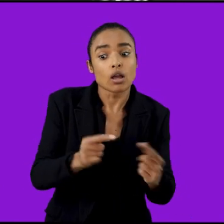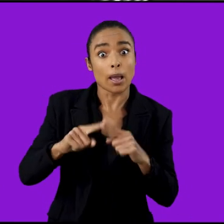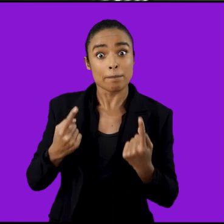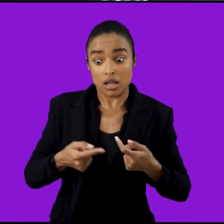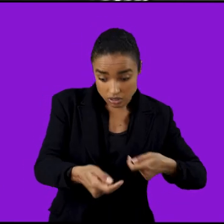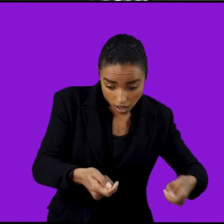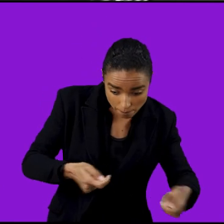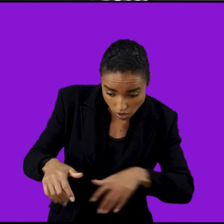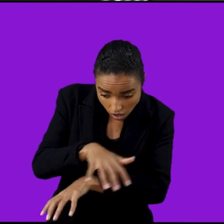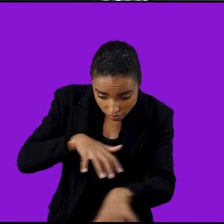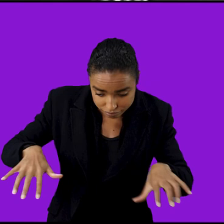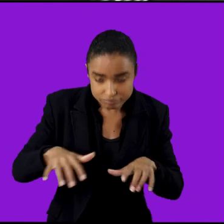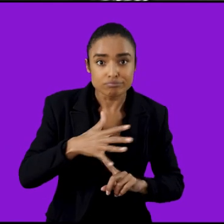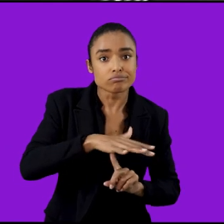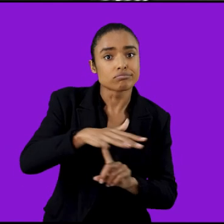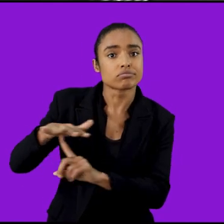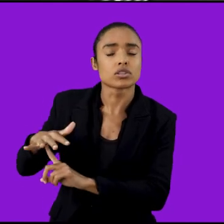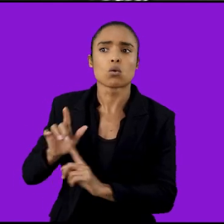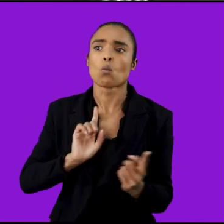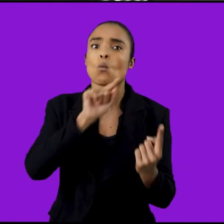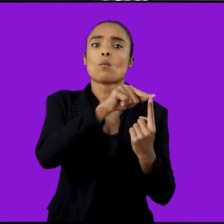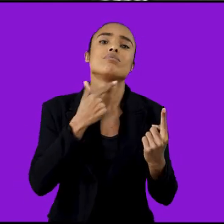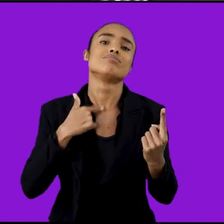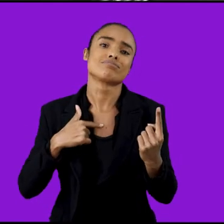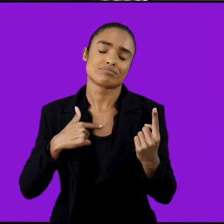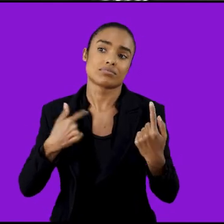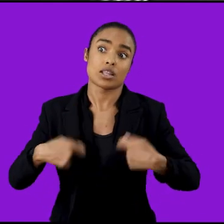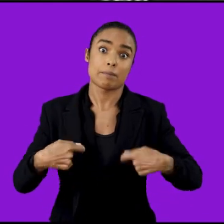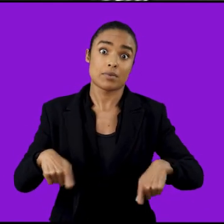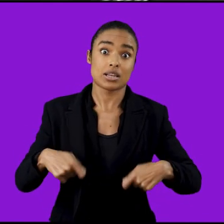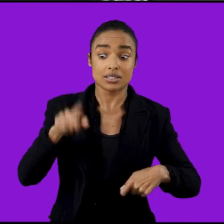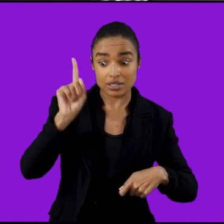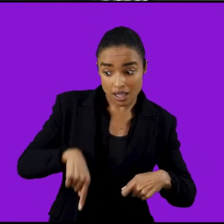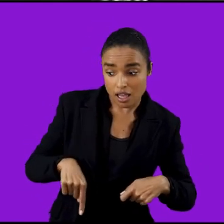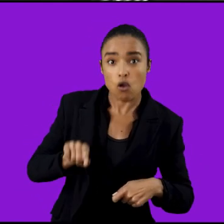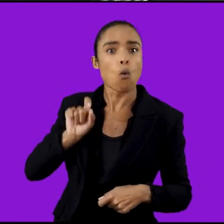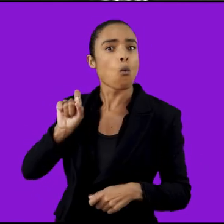que conseguir pra alcançar o que precisa.Uma dessas demandas, por exemplo. Era a alimentação